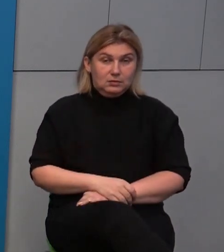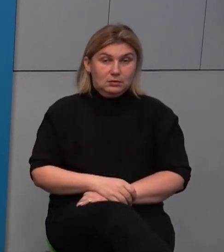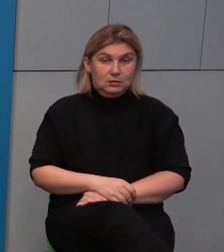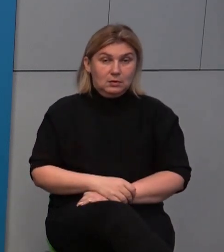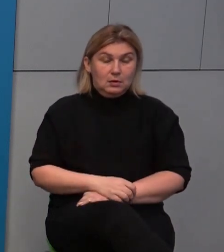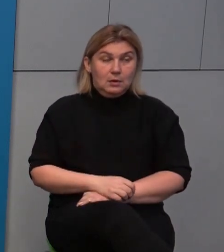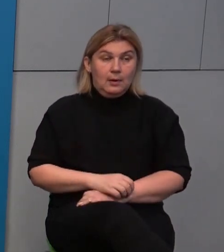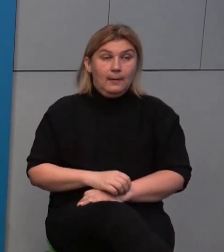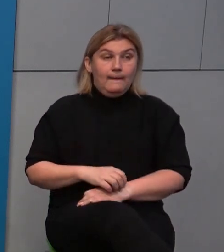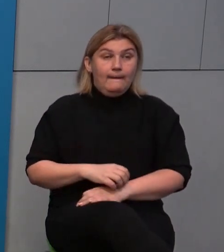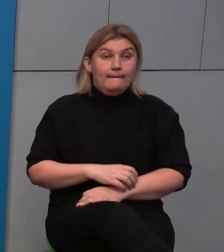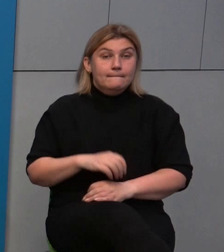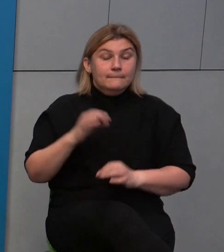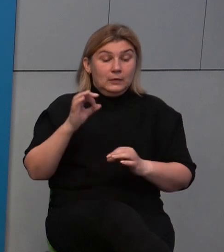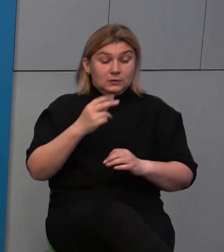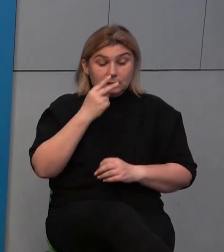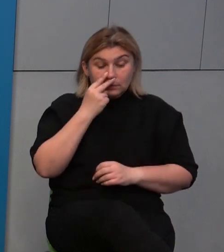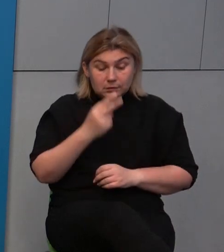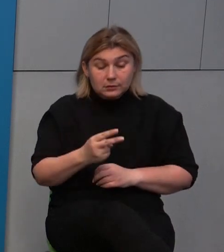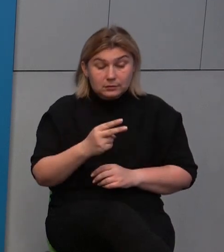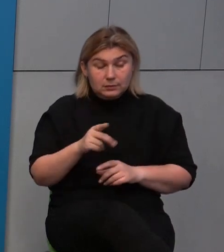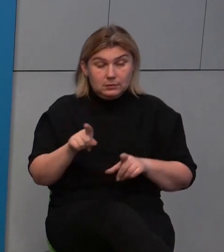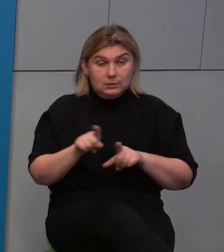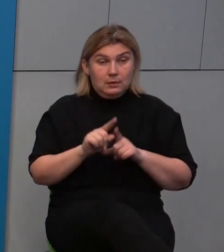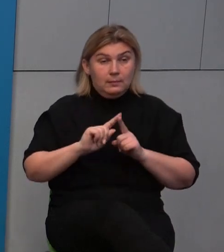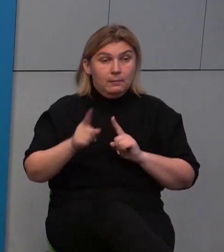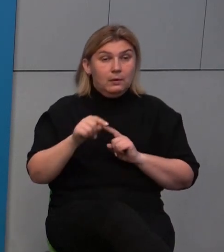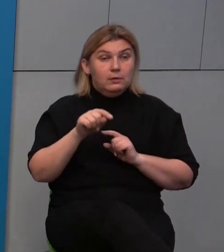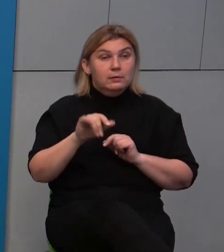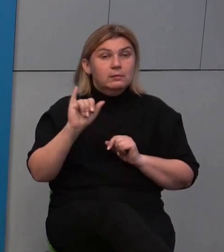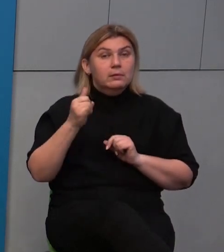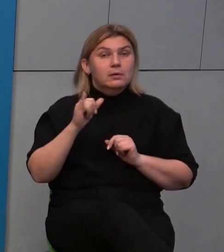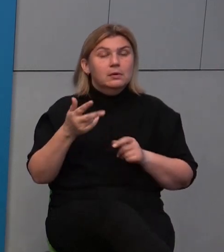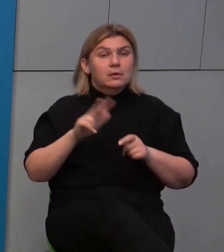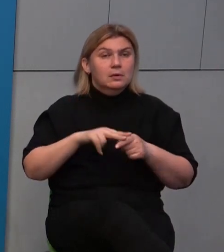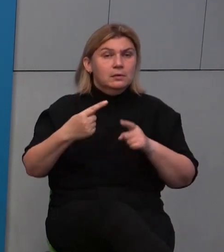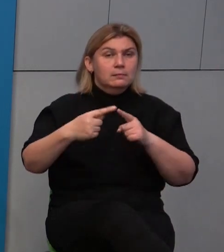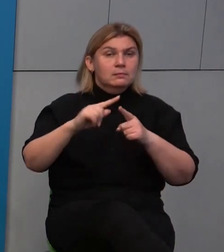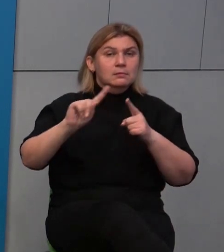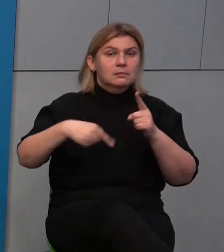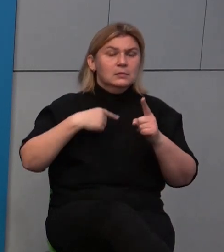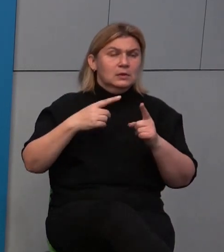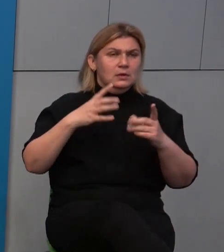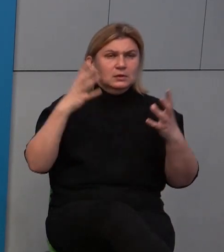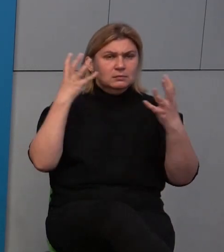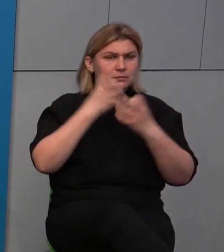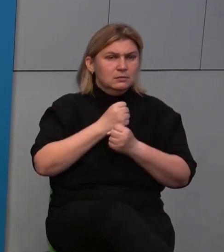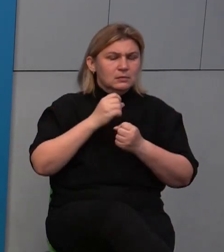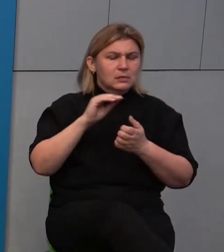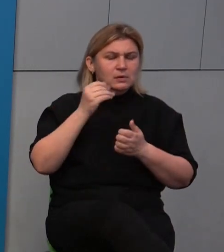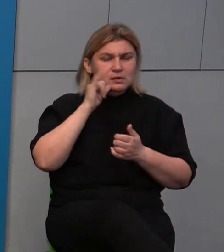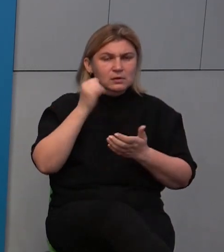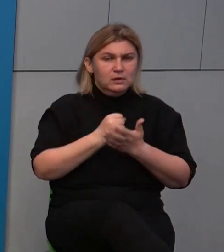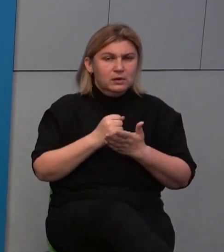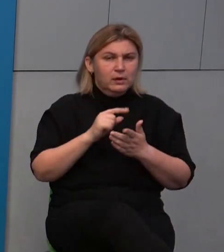i dużo wyciągnęłam wniosków, też po tym, jak niektórzy przysłali mi dosyć obraźliwe listy po mojej pierwszej książce,